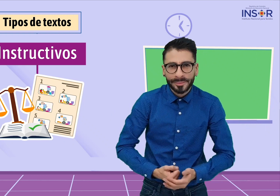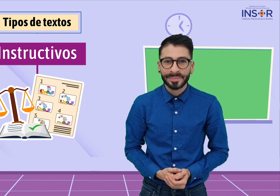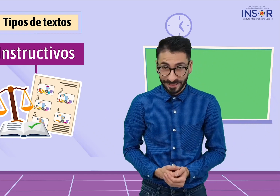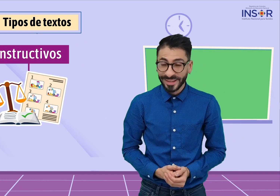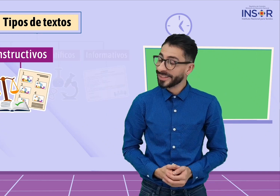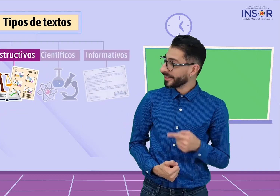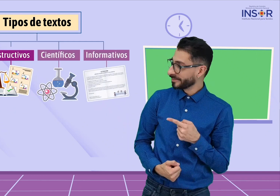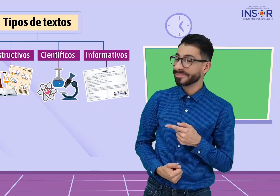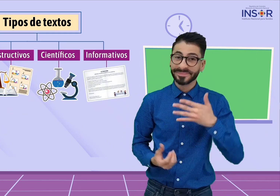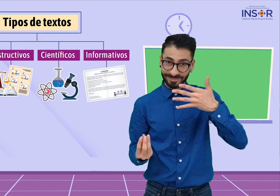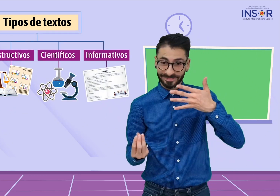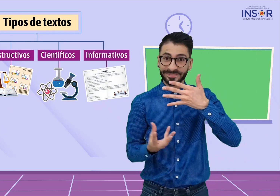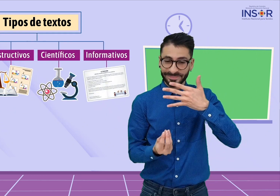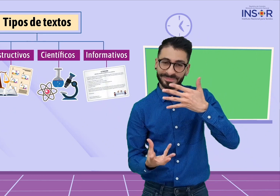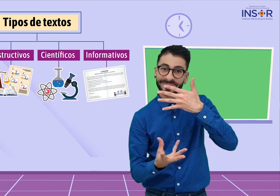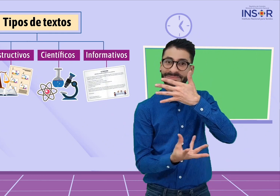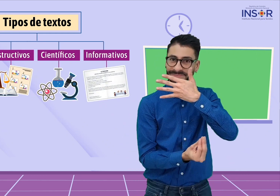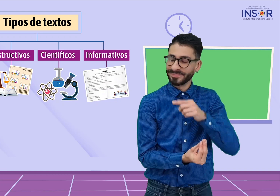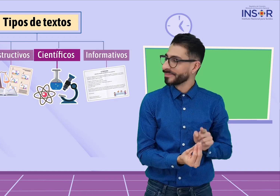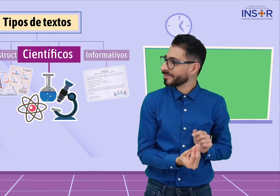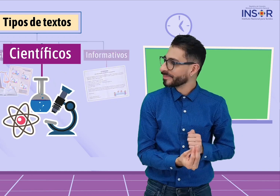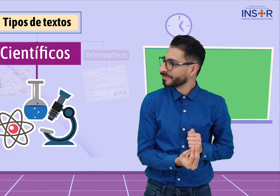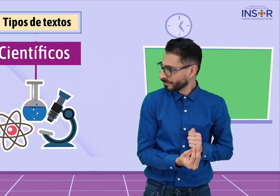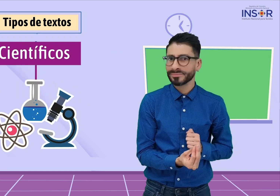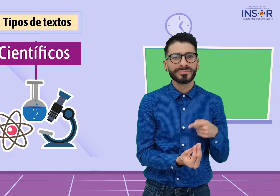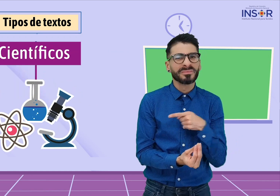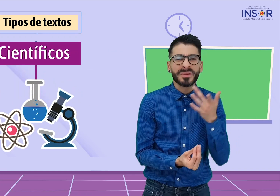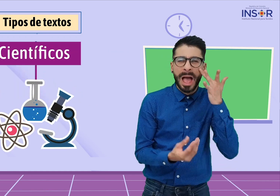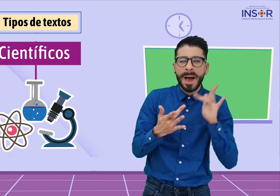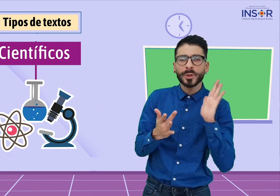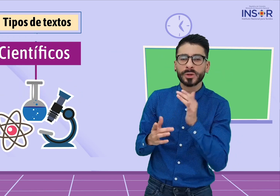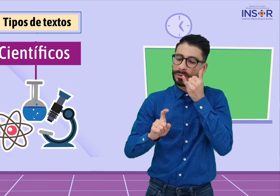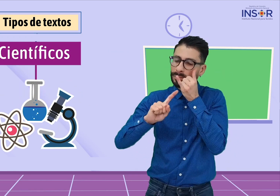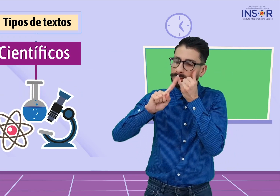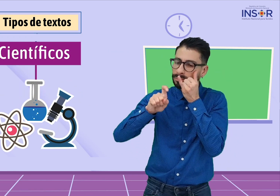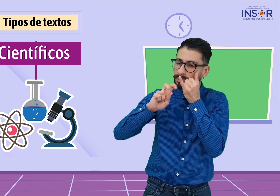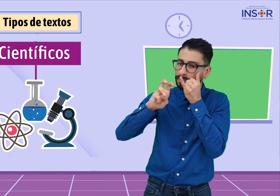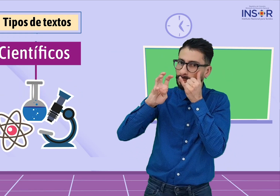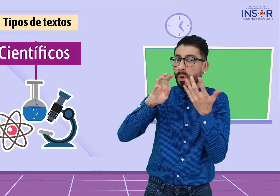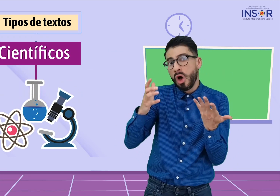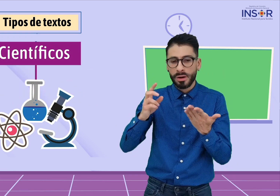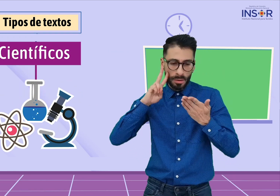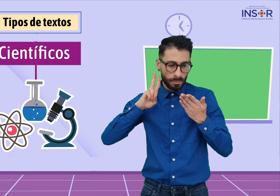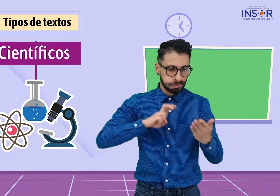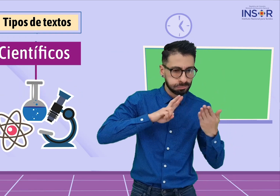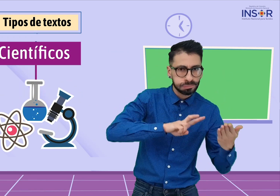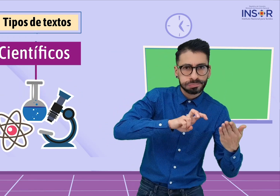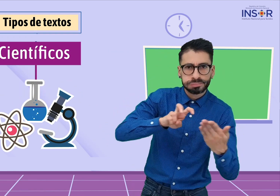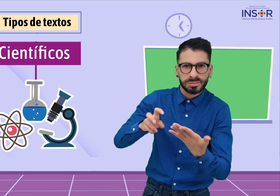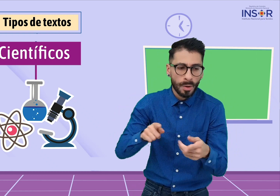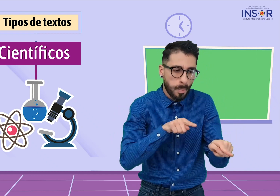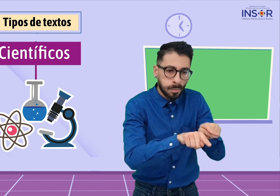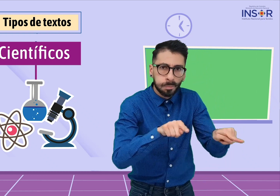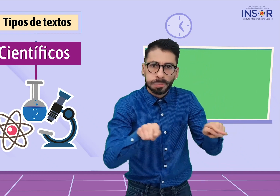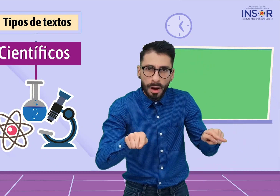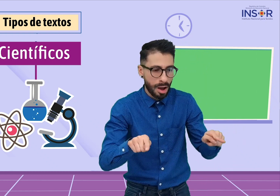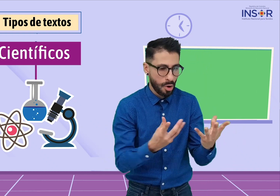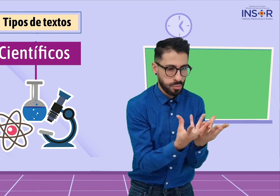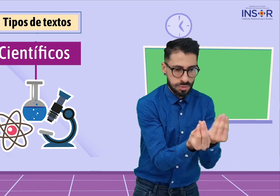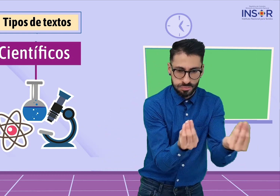El siguiente tipo de texto es el científico, el cual informa o da cuenta de investigaciones científicas.